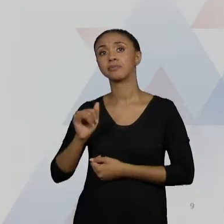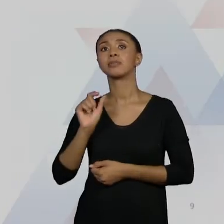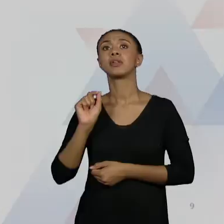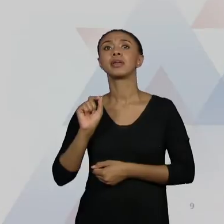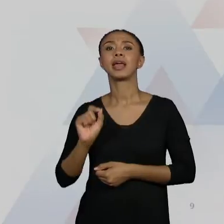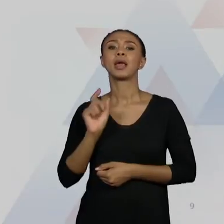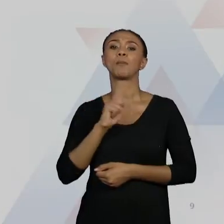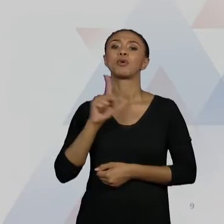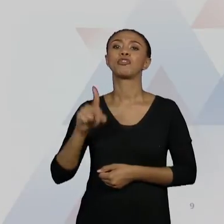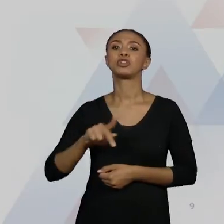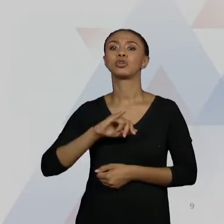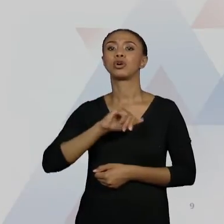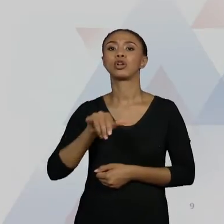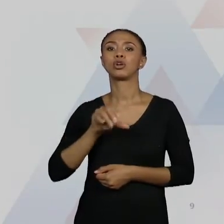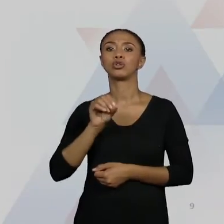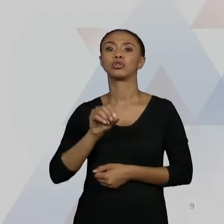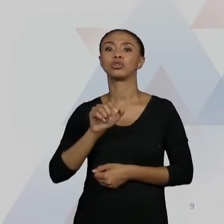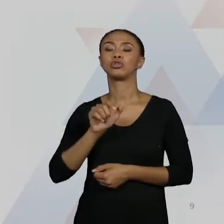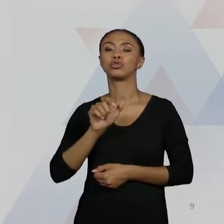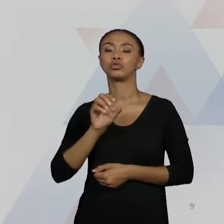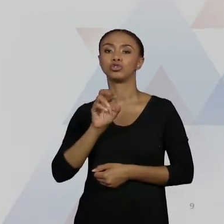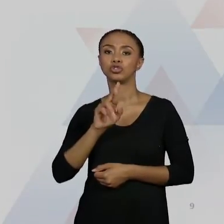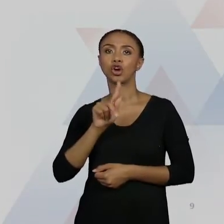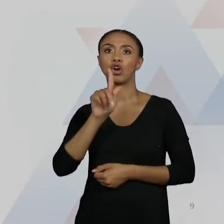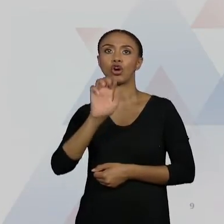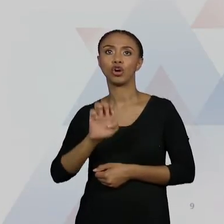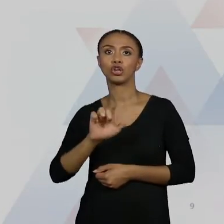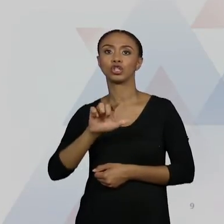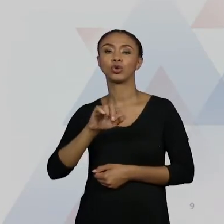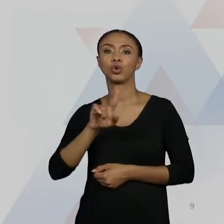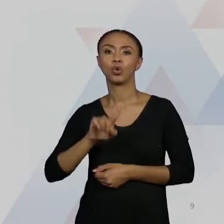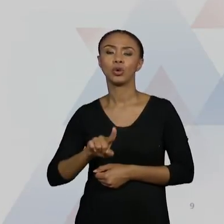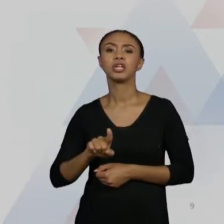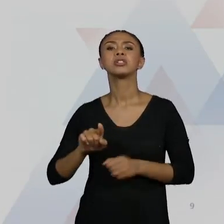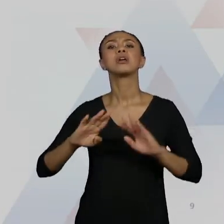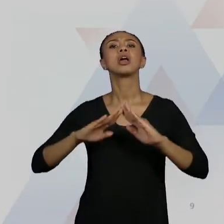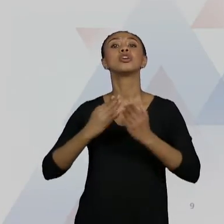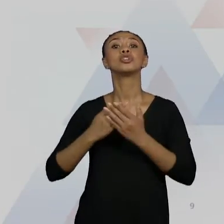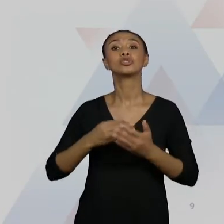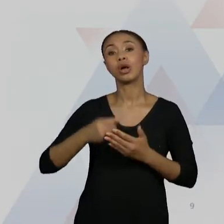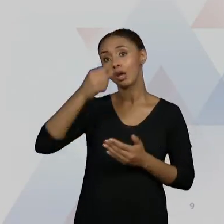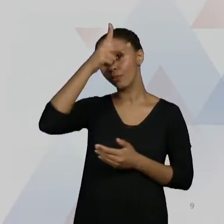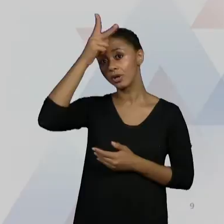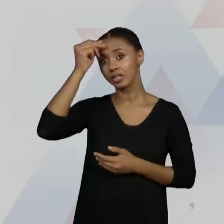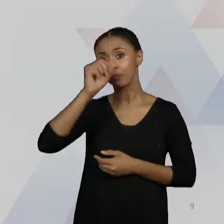LUIZ DE OLIVEIRA JUNIOR, NUMA ESCOLA MUNICIPAL LÁ NA ZONA LESTE DE SÃO PAULO. EU ESTOU FALANDO "LÁ